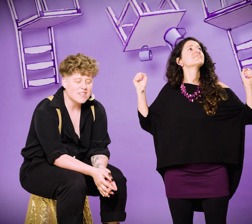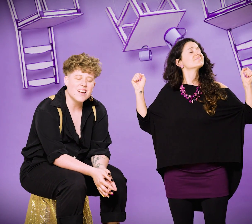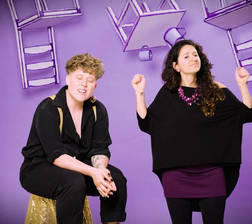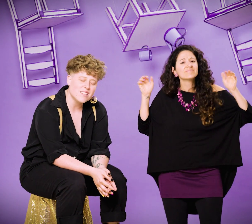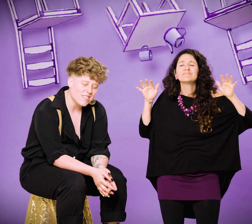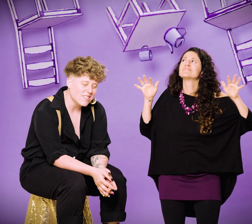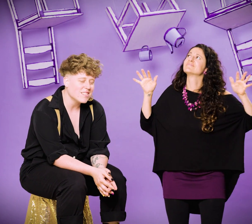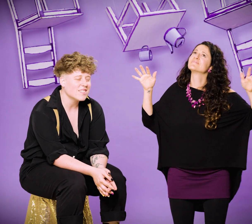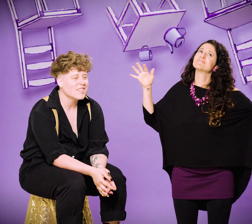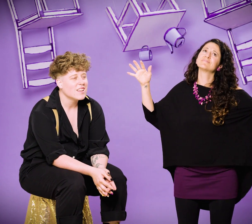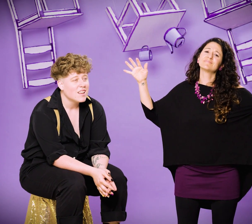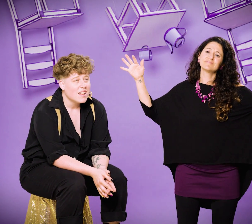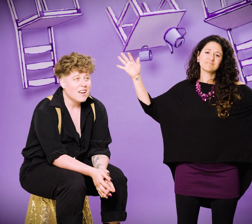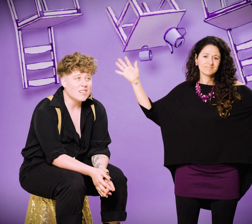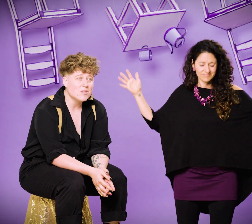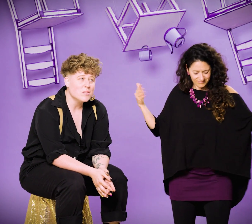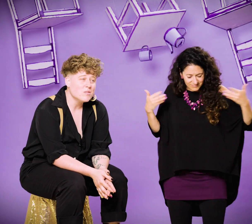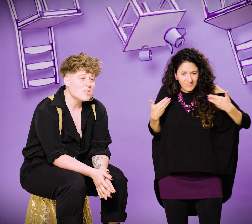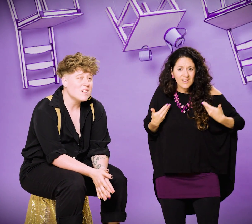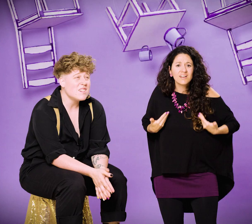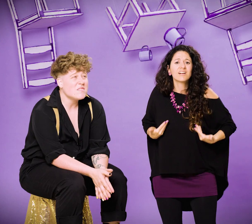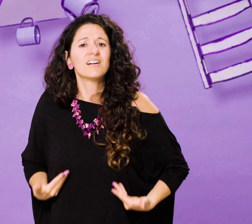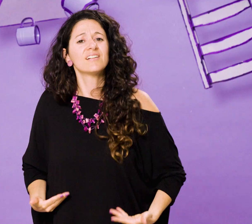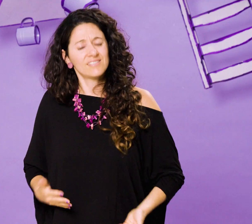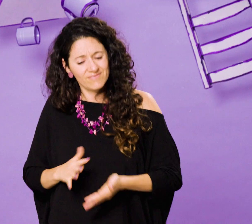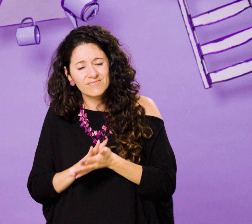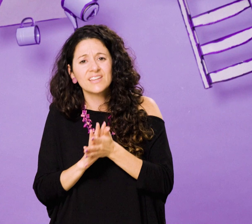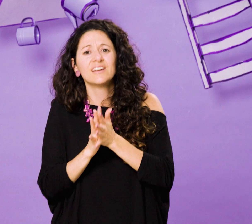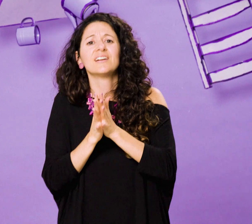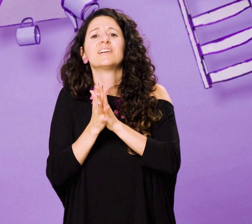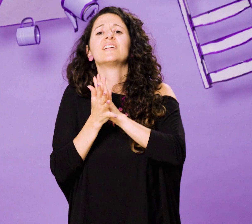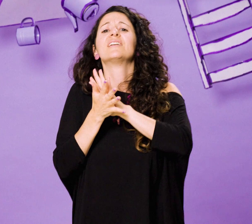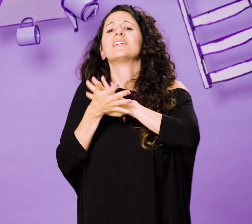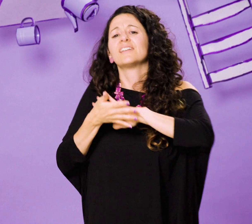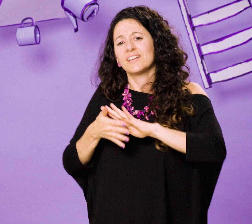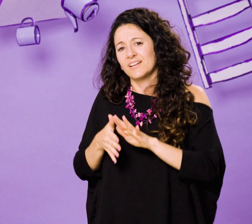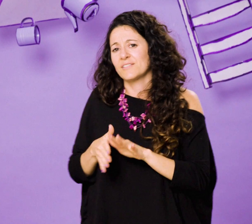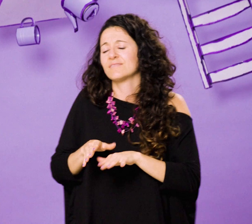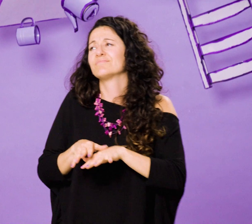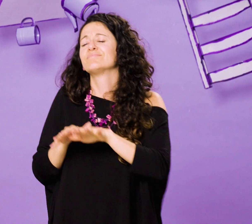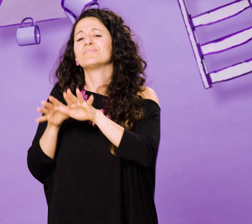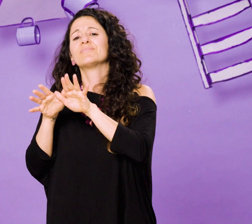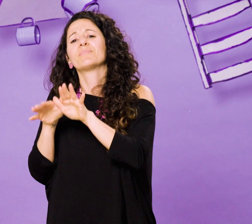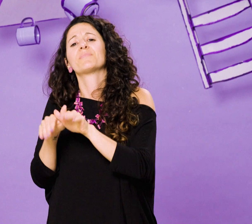Allez, à go je m'envole J’suis un oiseau